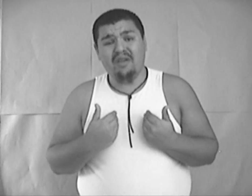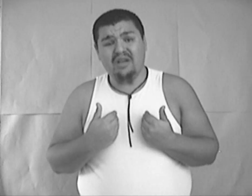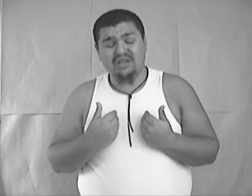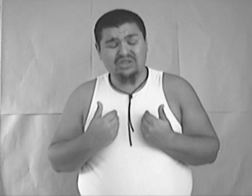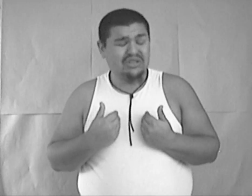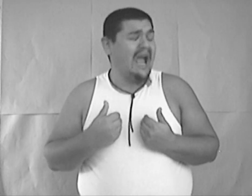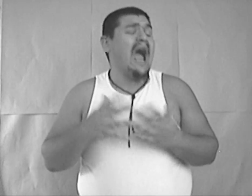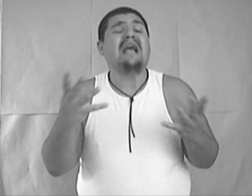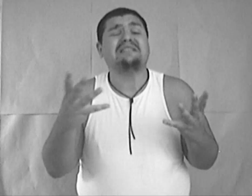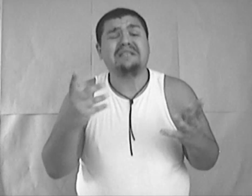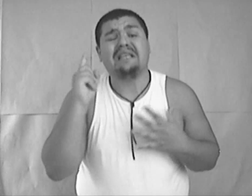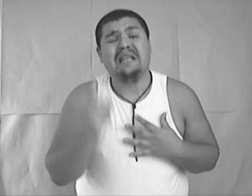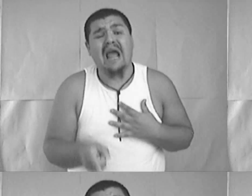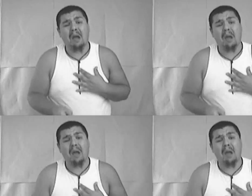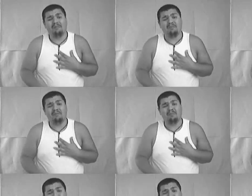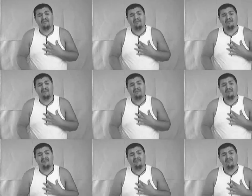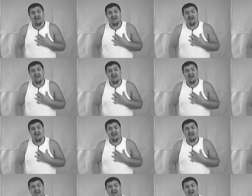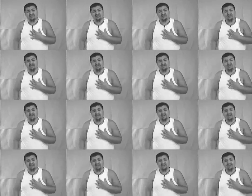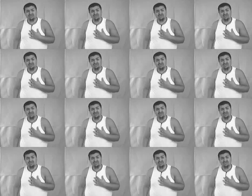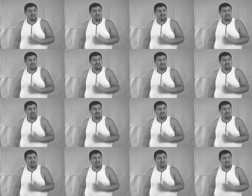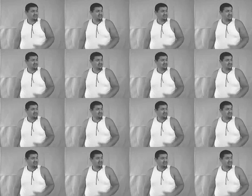трябваш, адски ми трябваш, need you, need you damn,